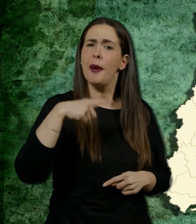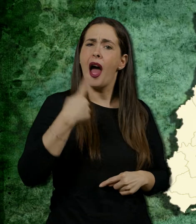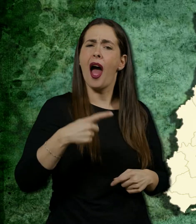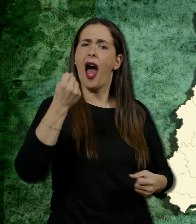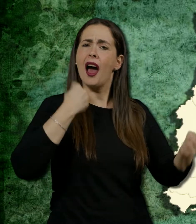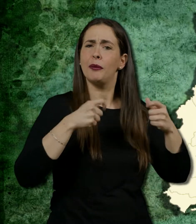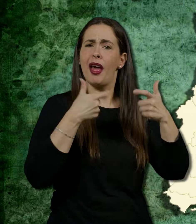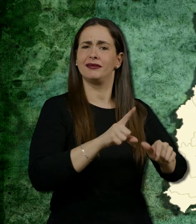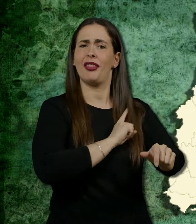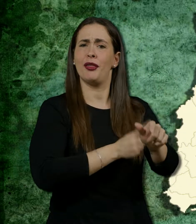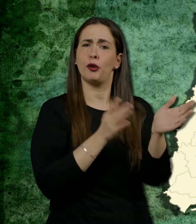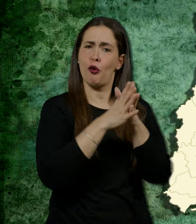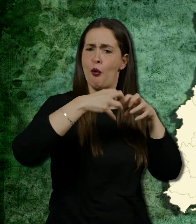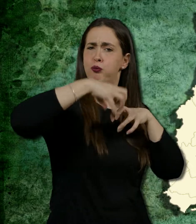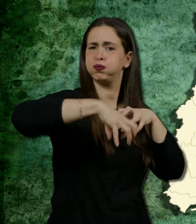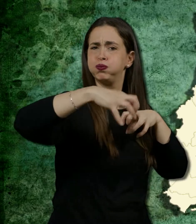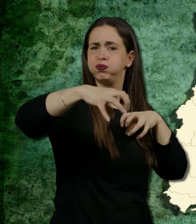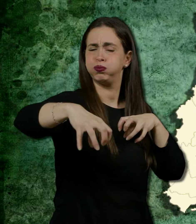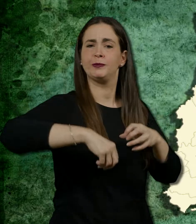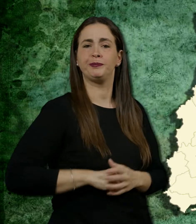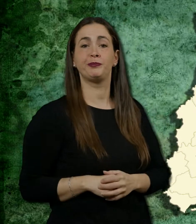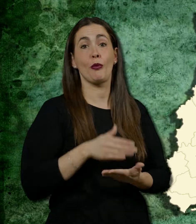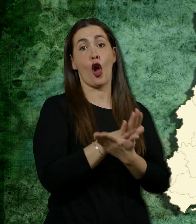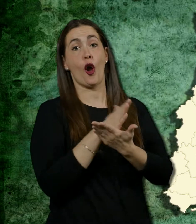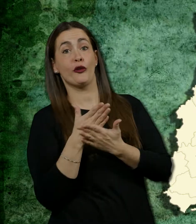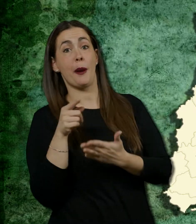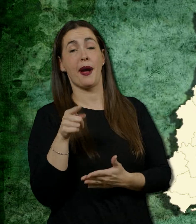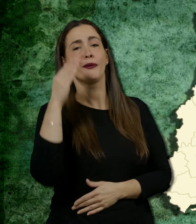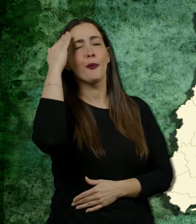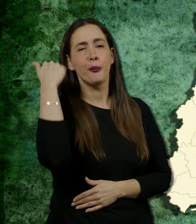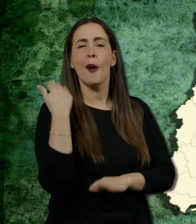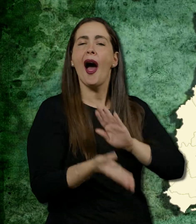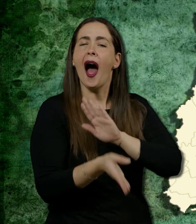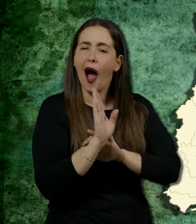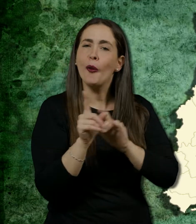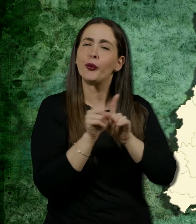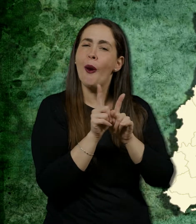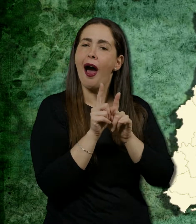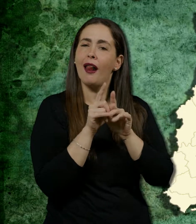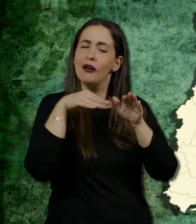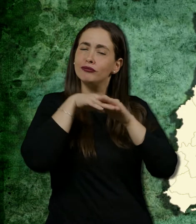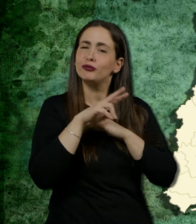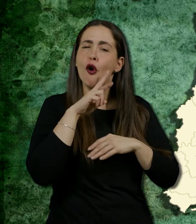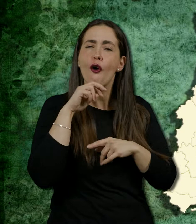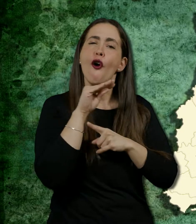amb petites i encantadores cales per als amants de la tranquil·litat. D’altra banda,